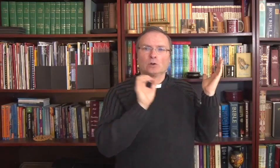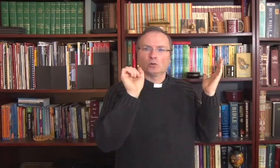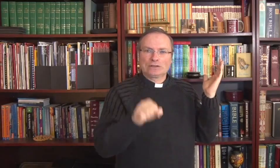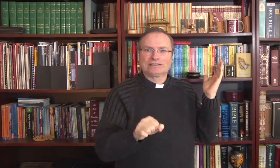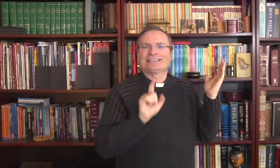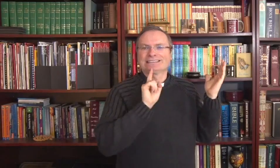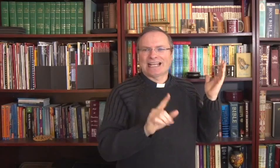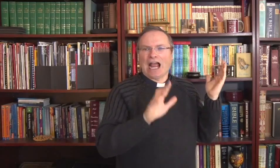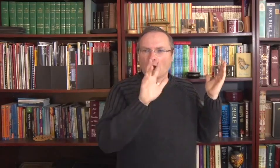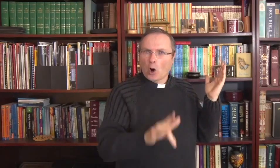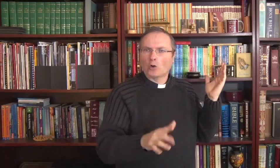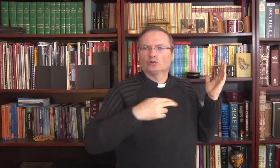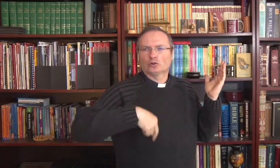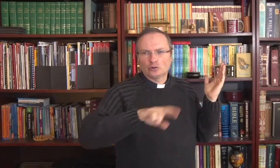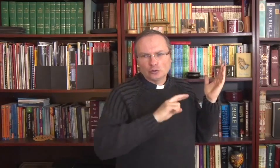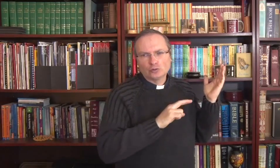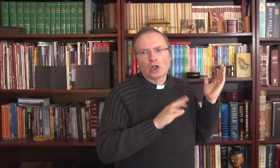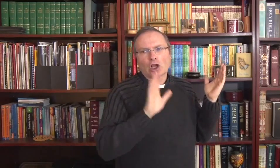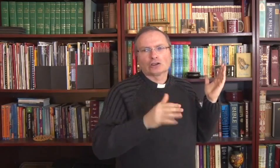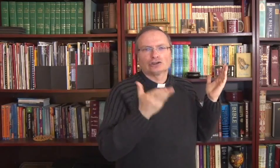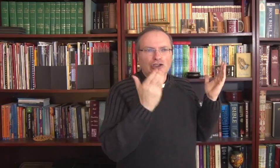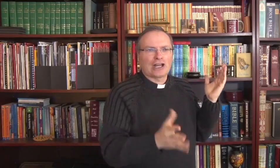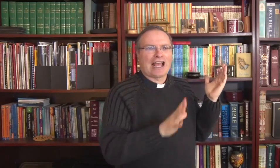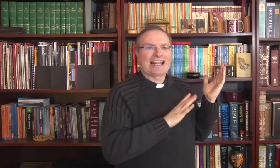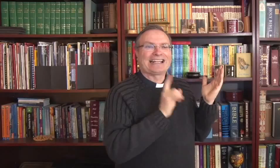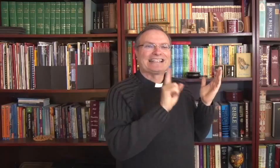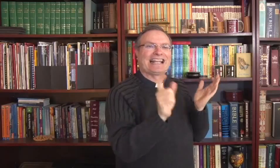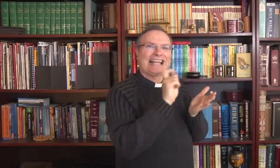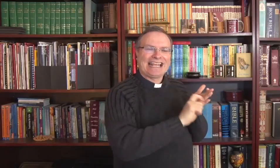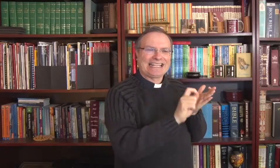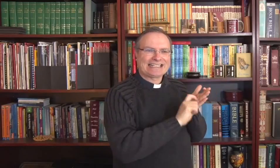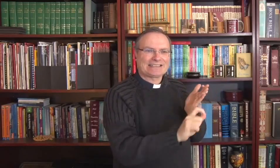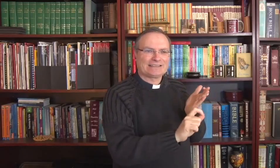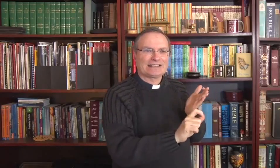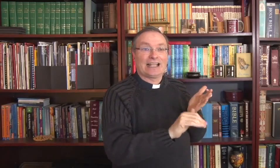Oui, c’est à cause de nous que cela a été écrit,